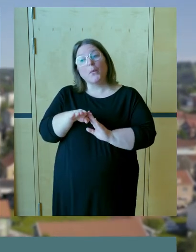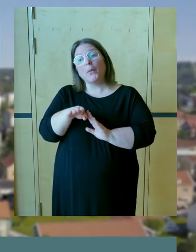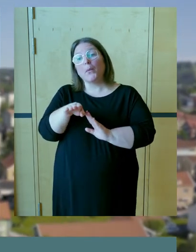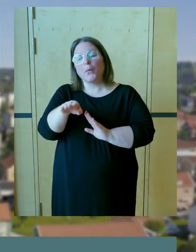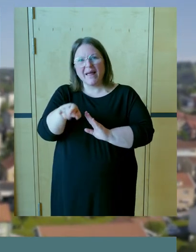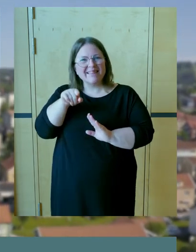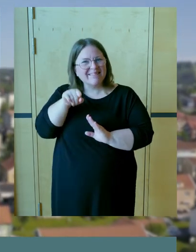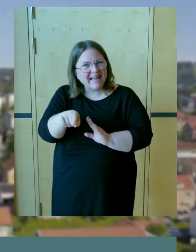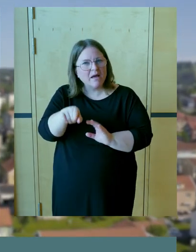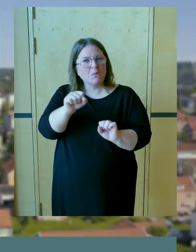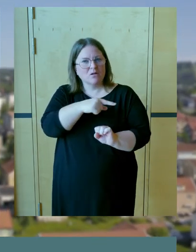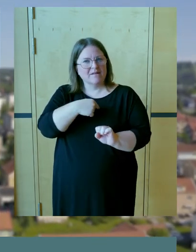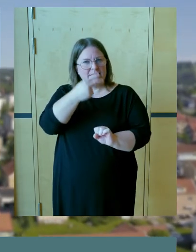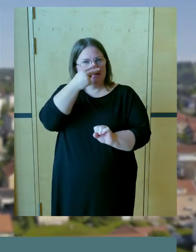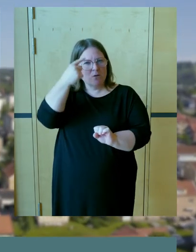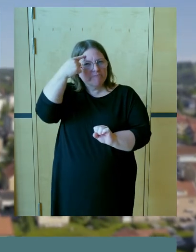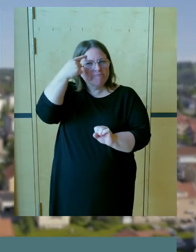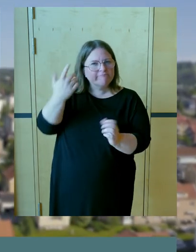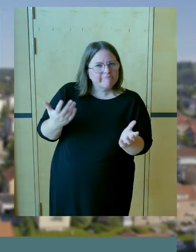Sänd tror att problematiken ligger så klart Det är en kompis